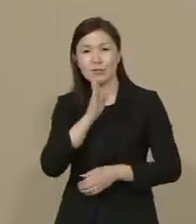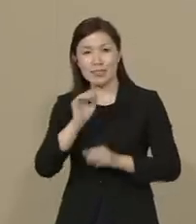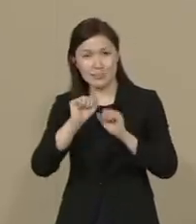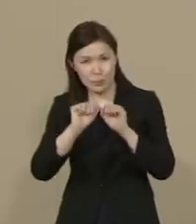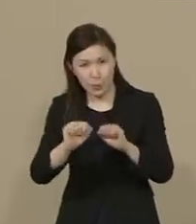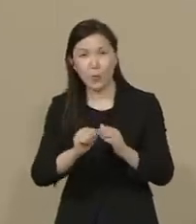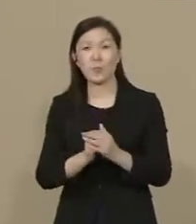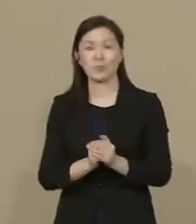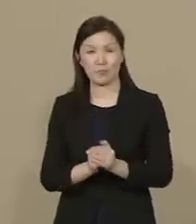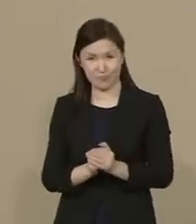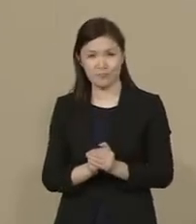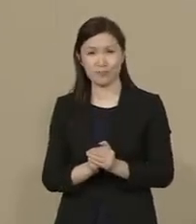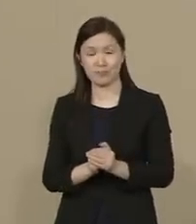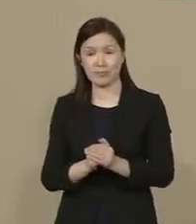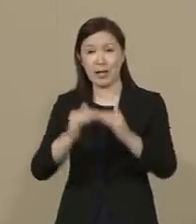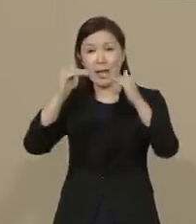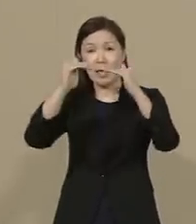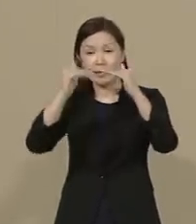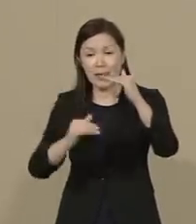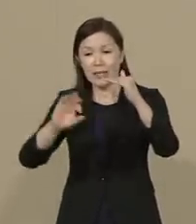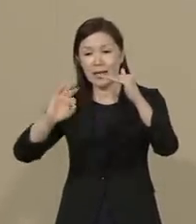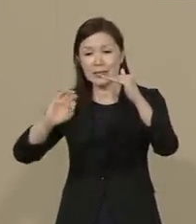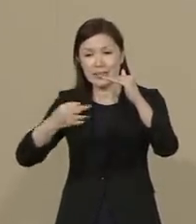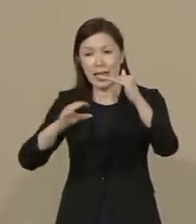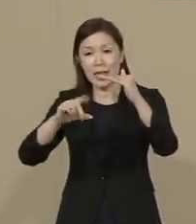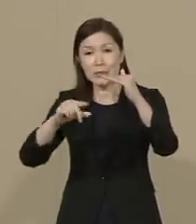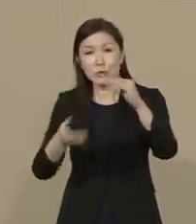その際は軽減税率を導入する